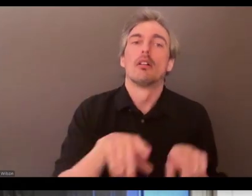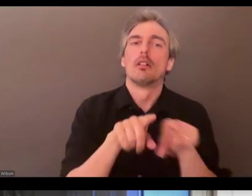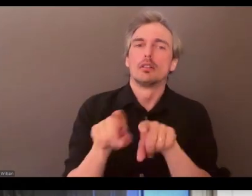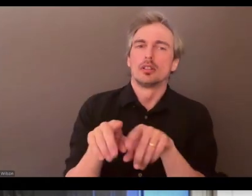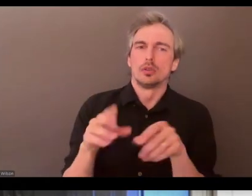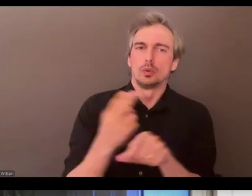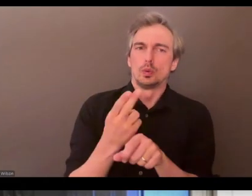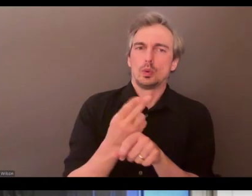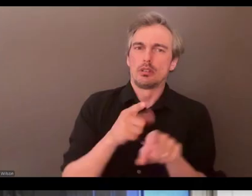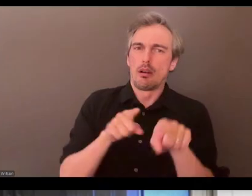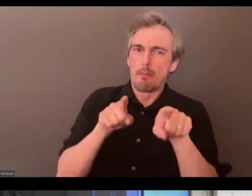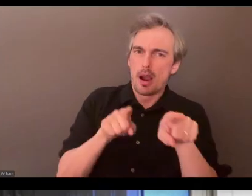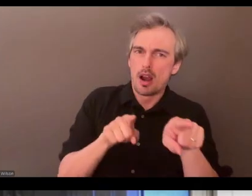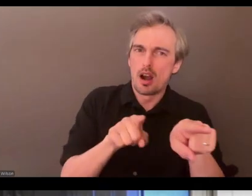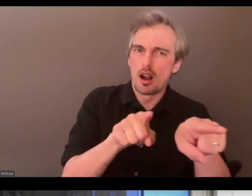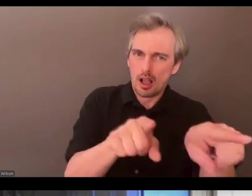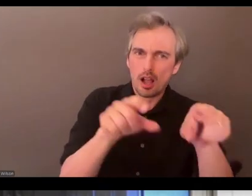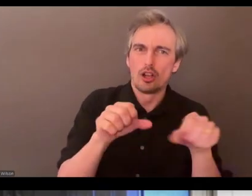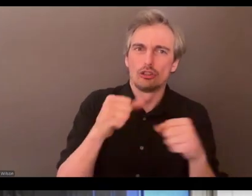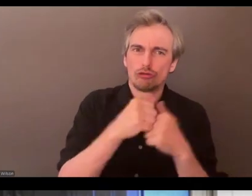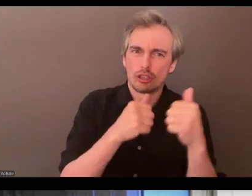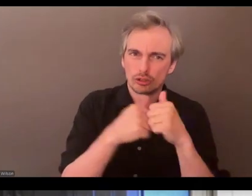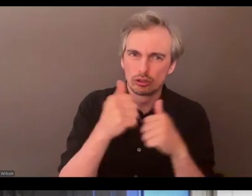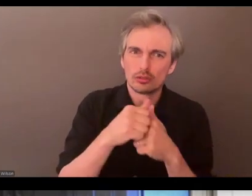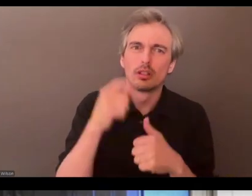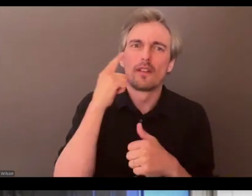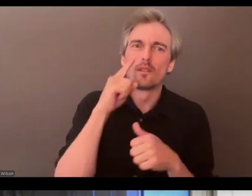これは、子供の頃に読み方を学んだときに覚えています。